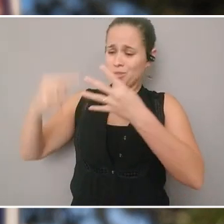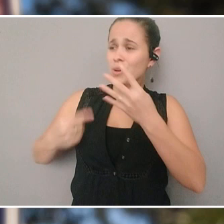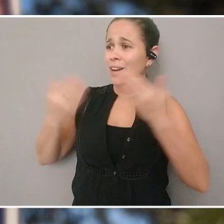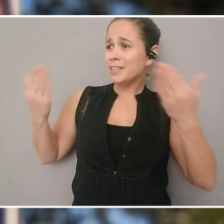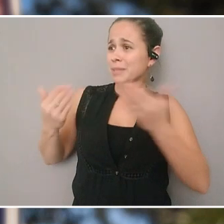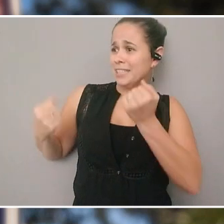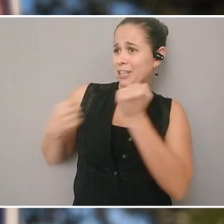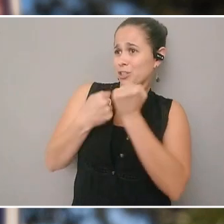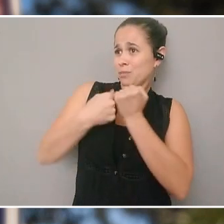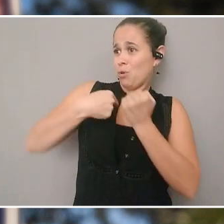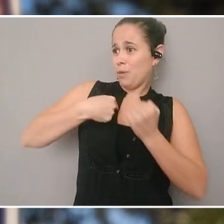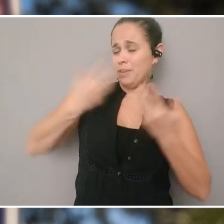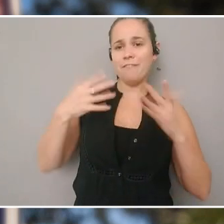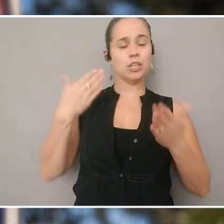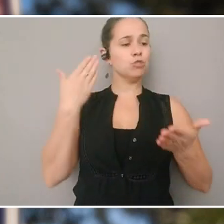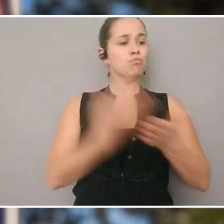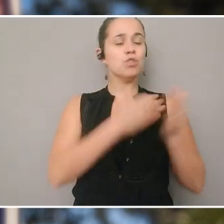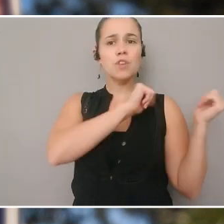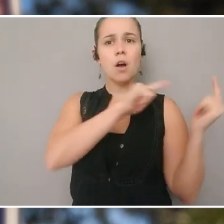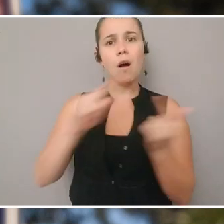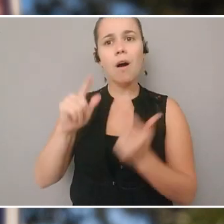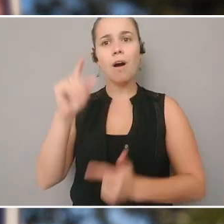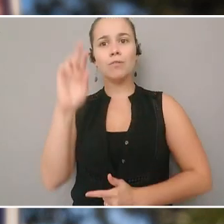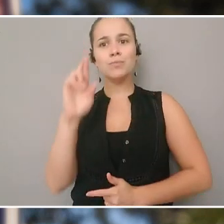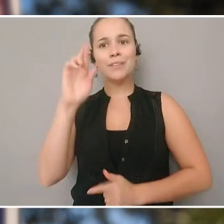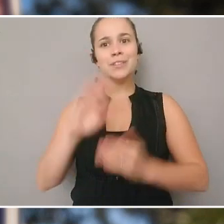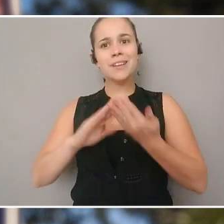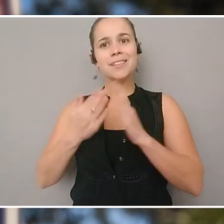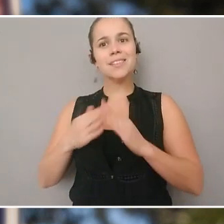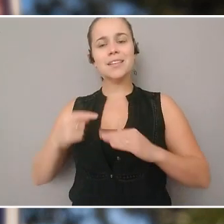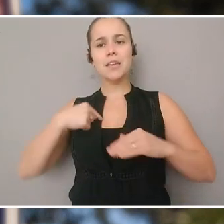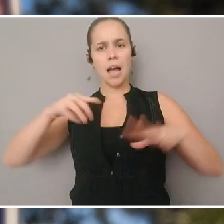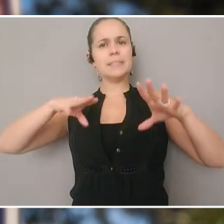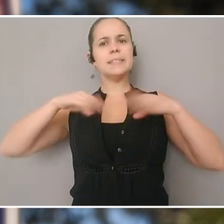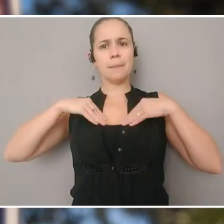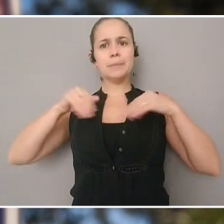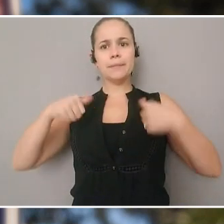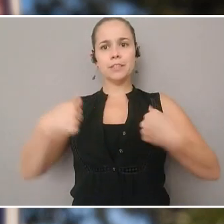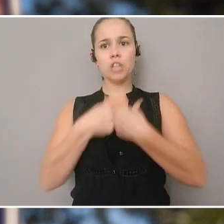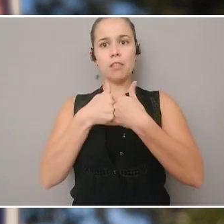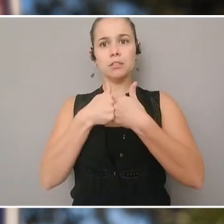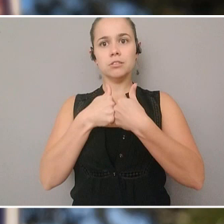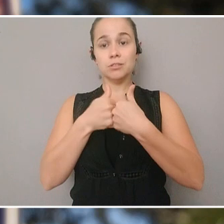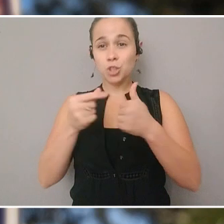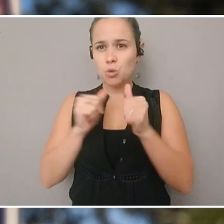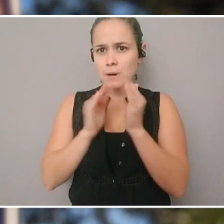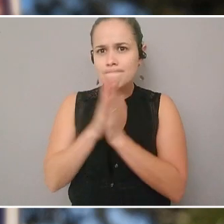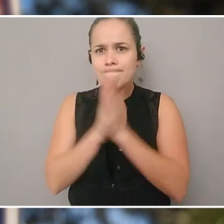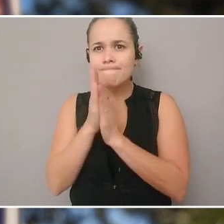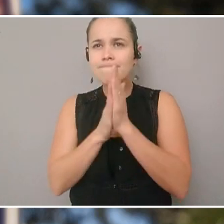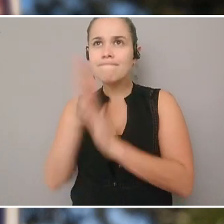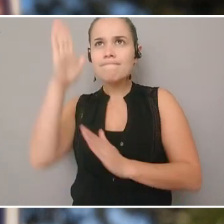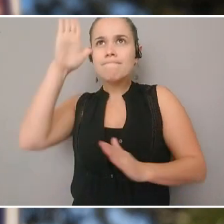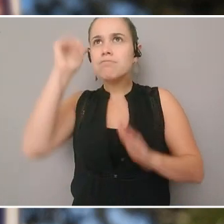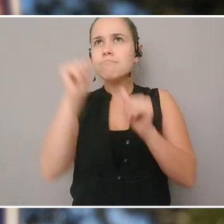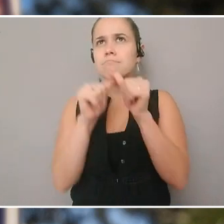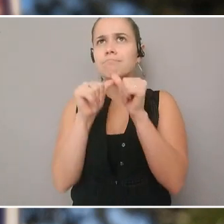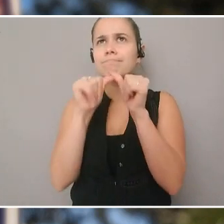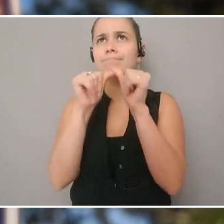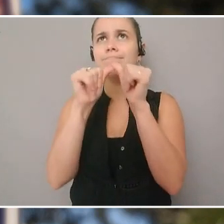todos en la ciudad de Riverside han aceptado ese desafío. Que fueron persistentes en conseguir su